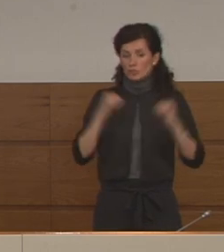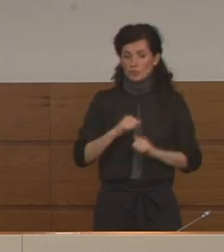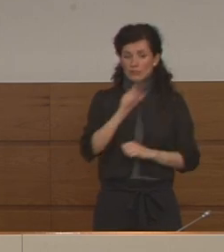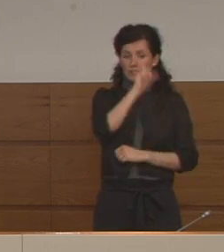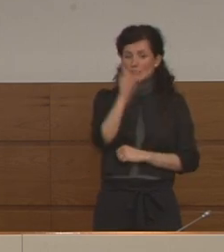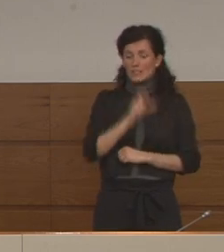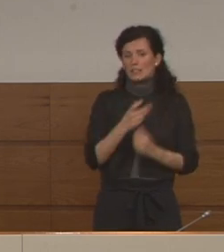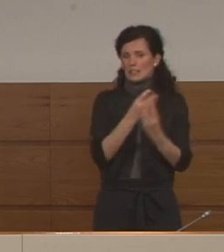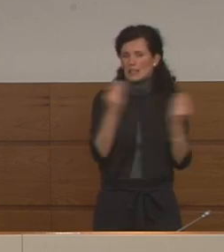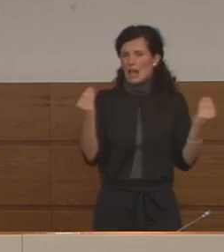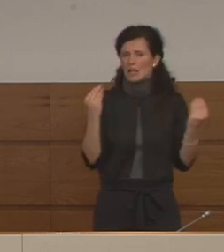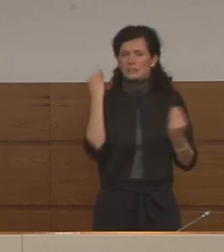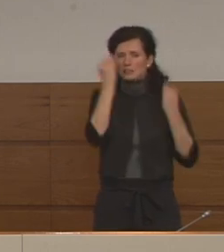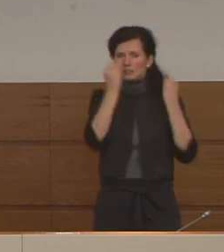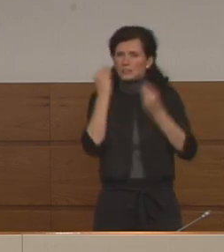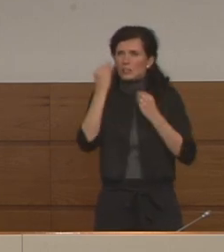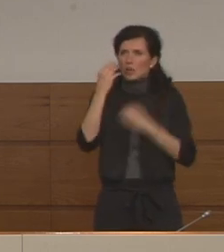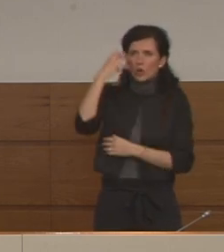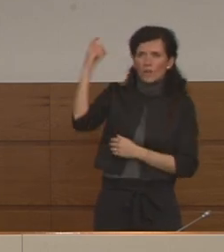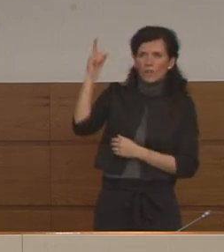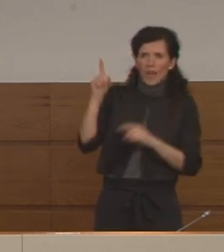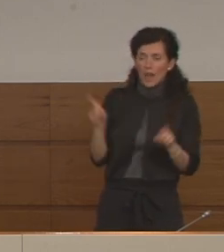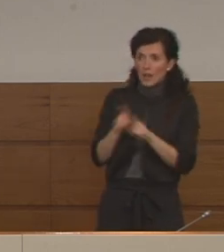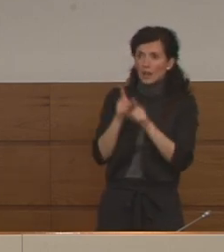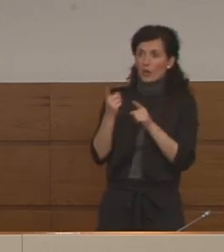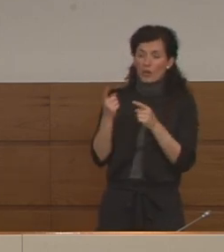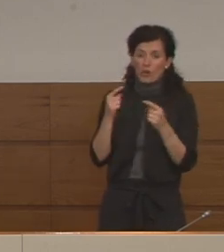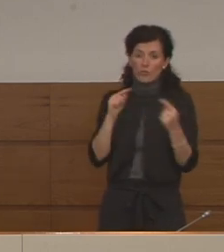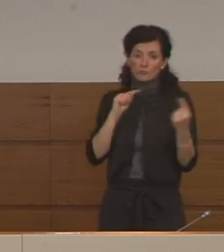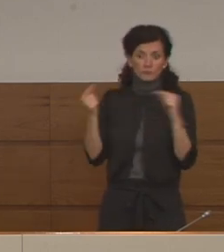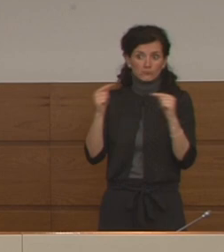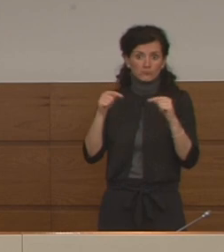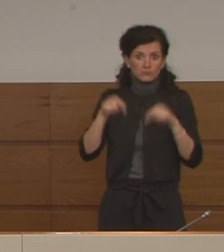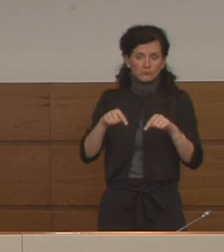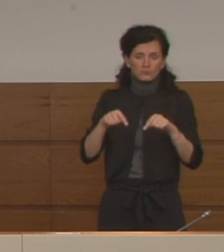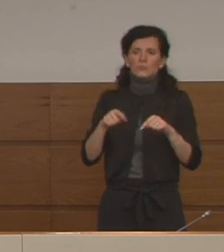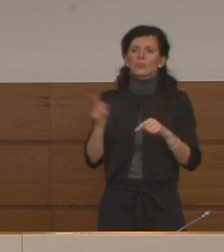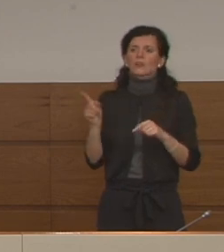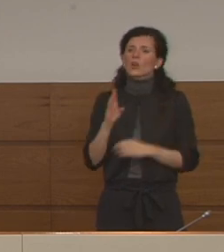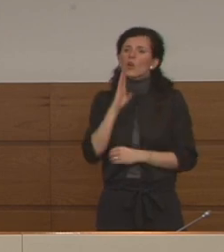insomma, c'è grande discussione, se lei consiglia di prenotare o no le vacanze